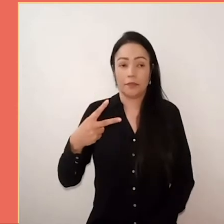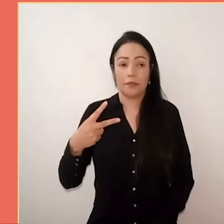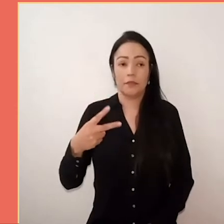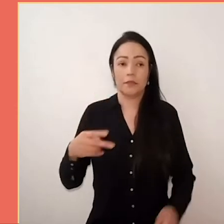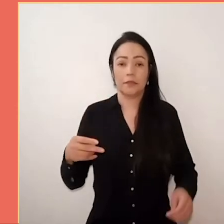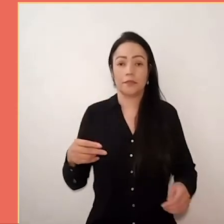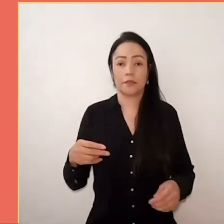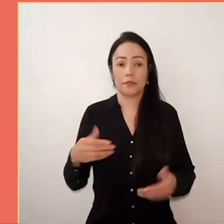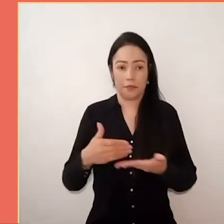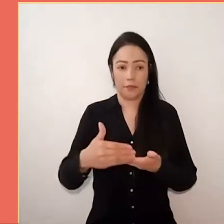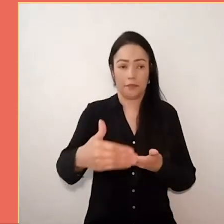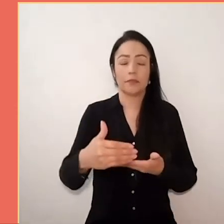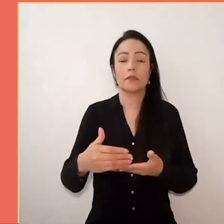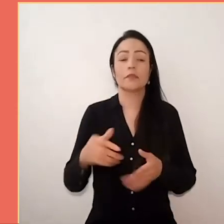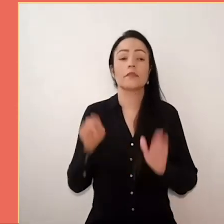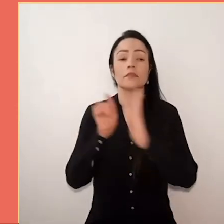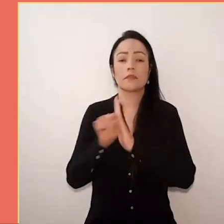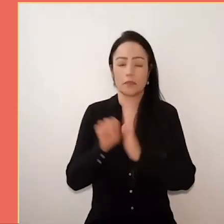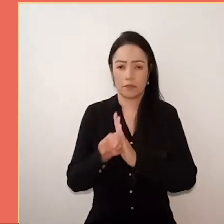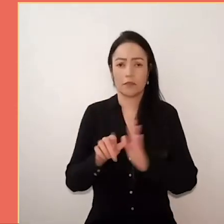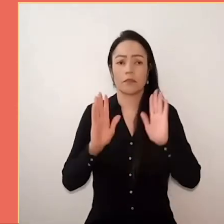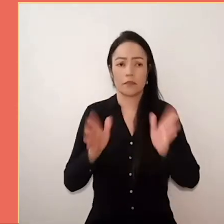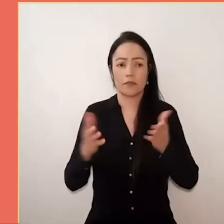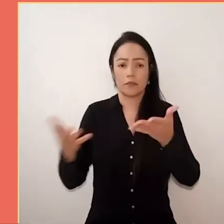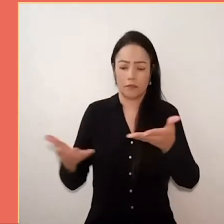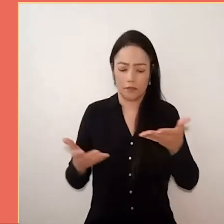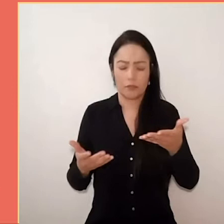a partir de uma questão que veio, porque ela engata com aquilo que a gente ia falar